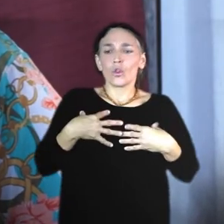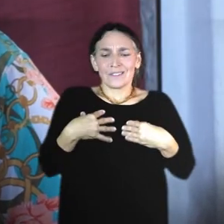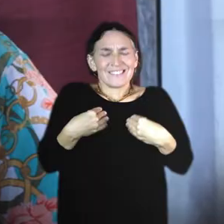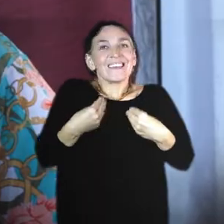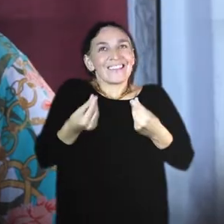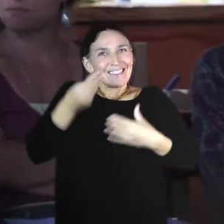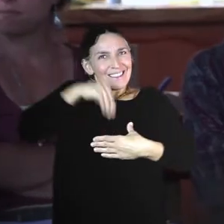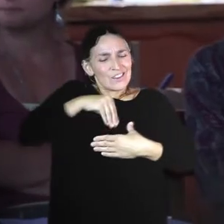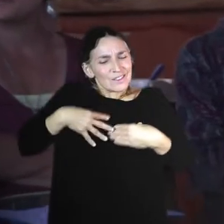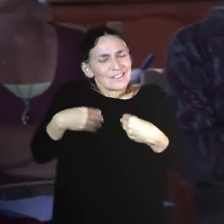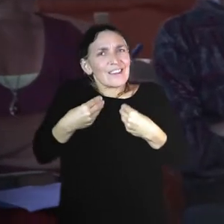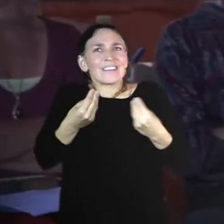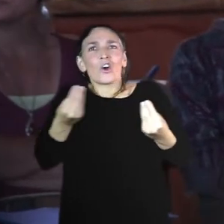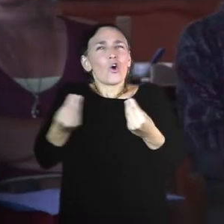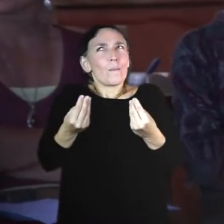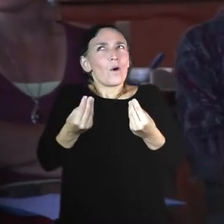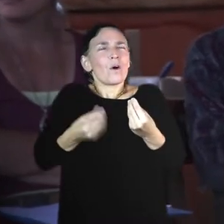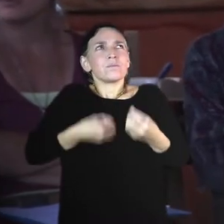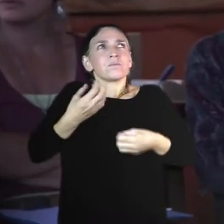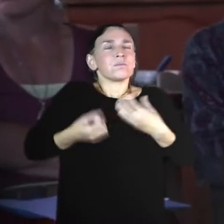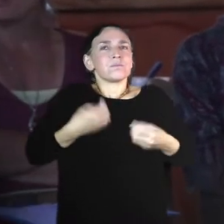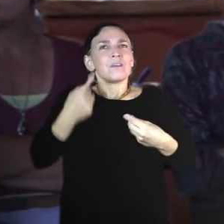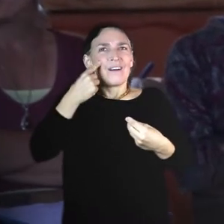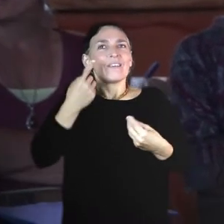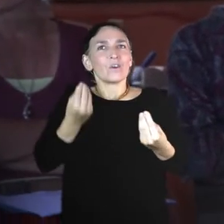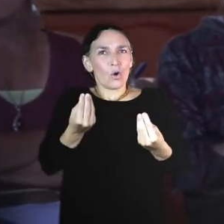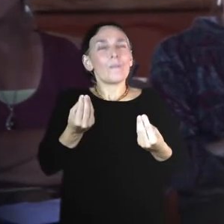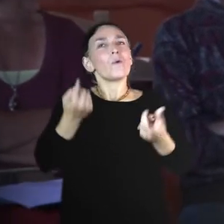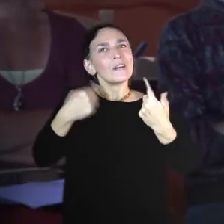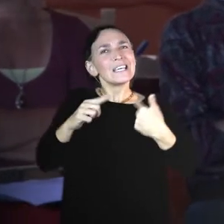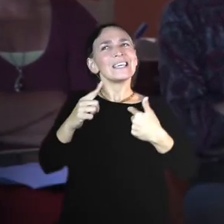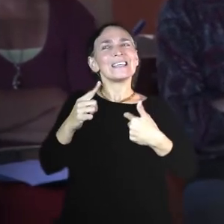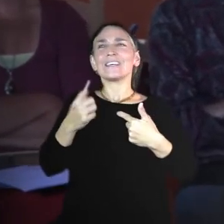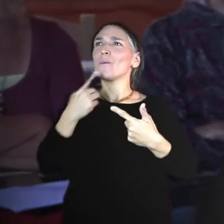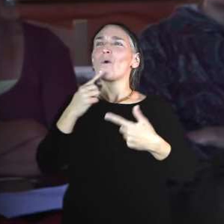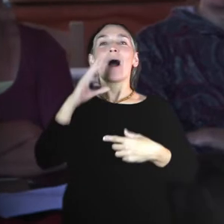Sobre todo, en el plano emocional y asumir nuestra propia frustración,